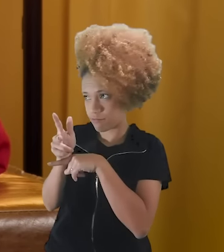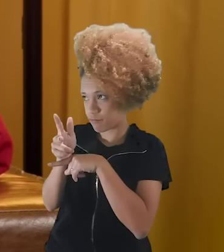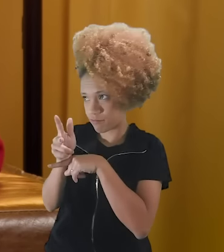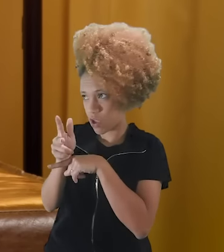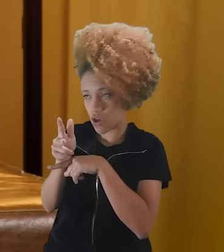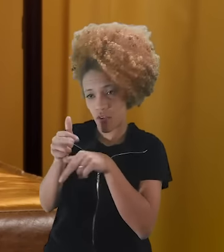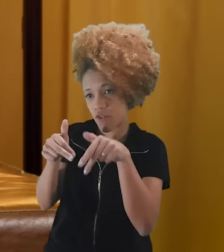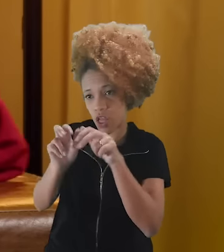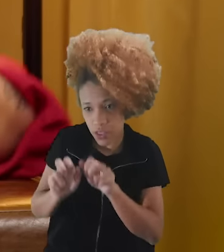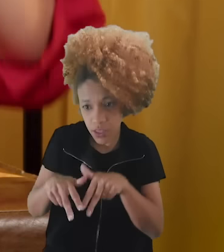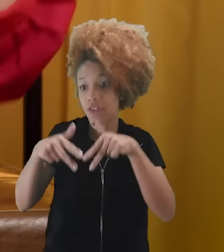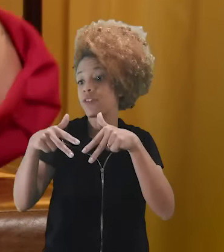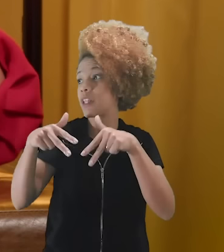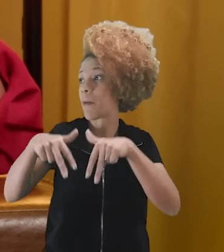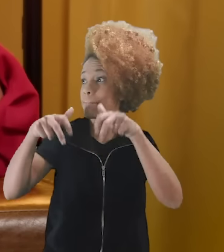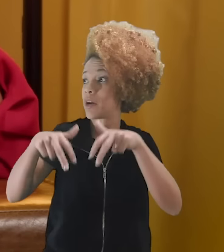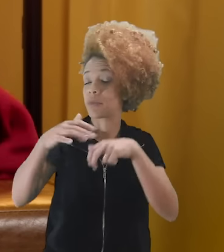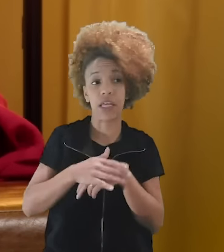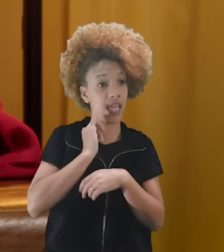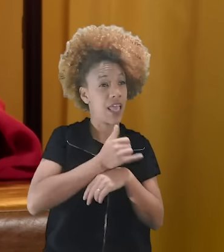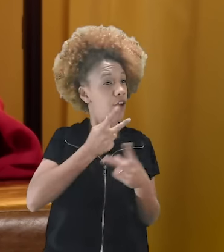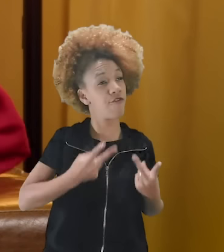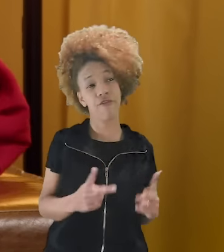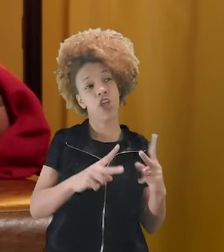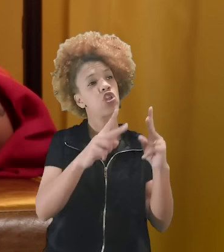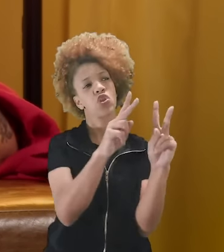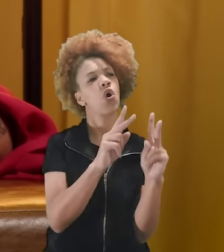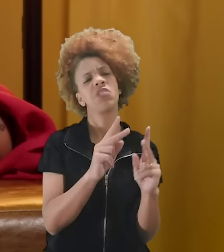foi pra câmera dos jogadores que levantaram para comemorar então eu narrei Vitória de não sei quem